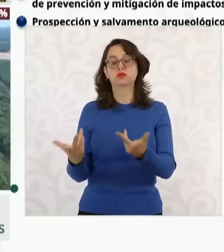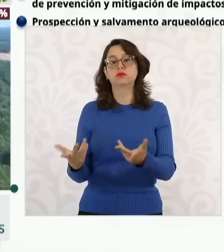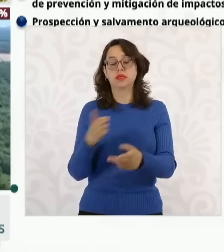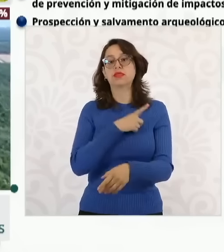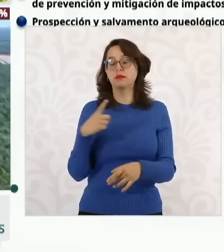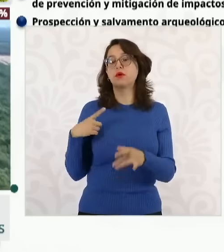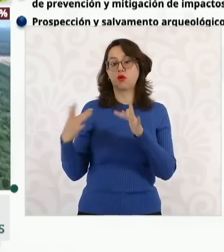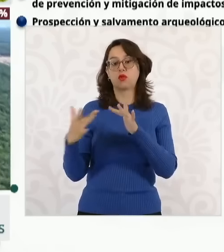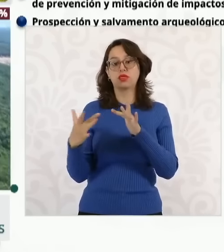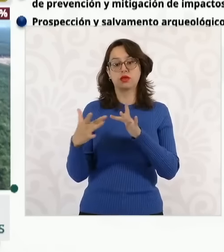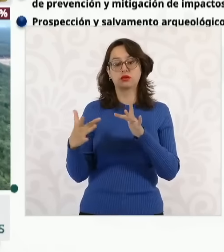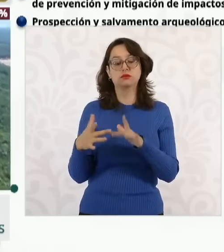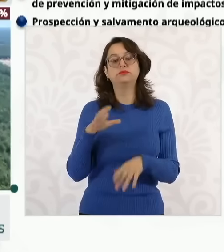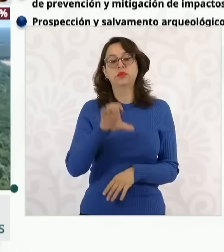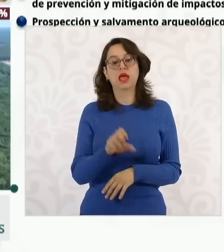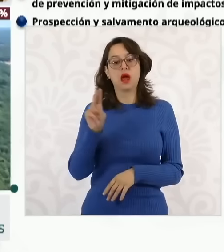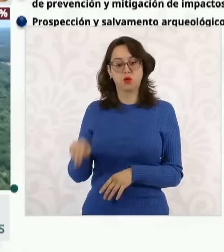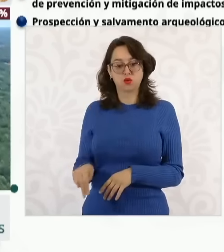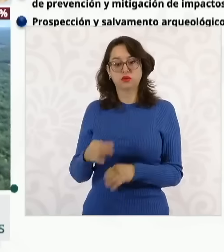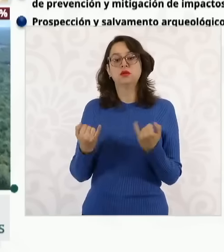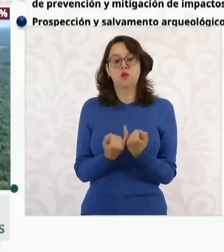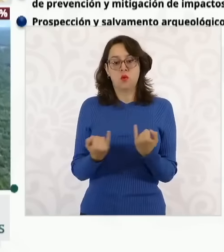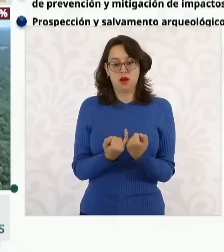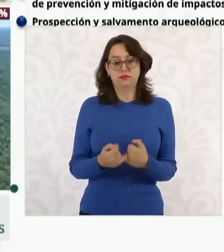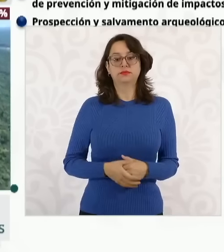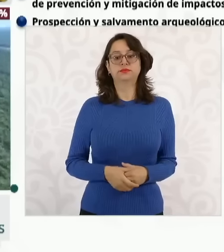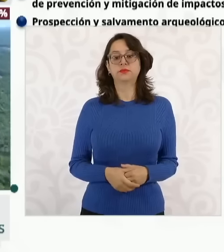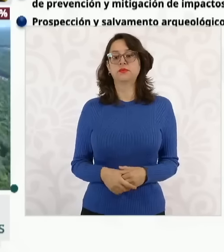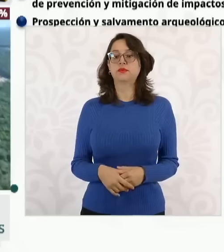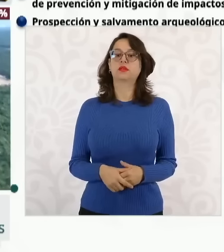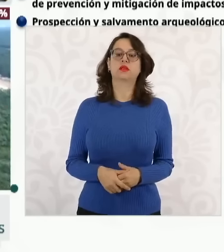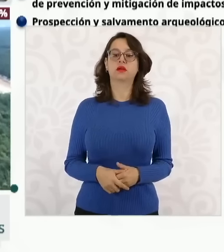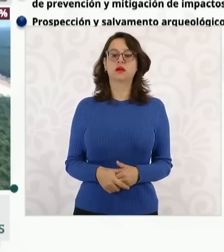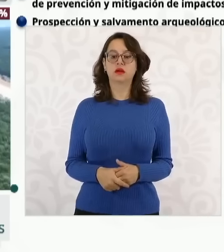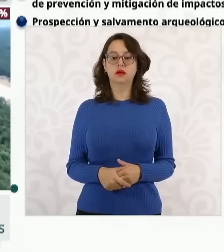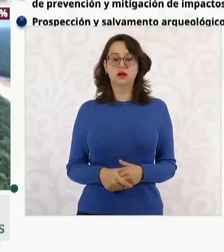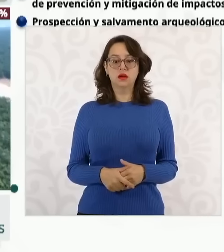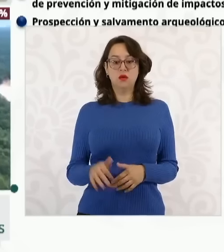y la terminal Cancún. Estamos eh realizando trabajos, lo podrán ver en las imágenes,